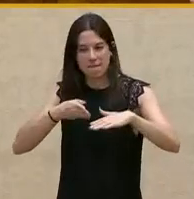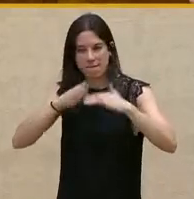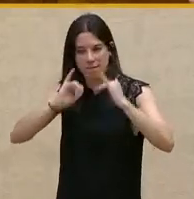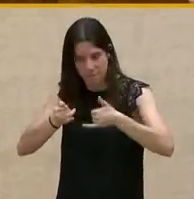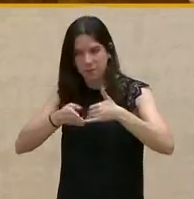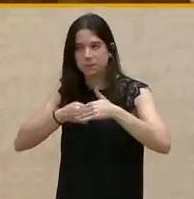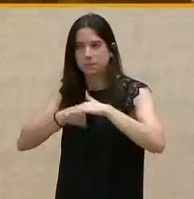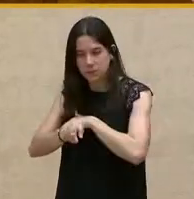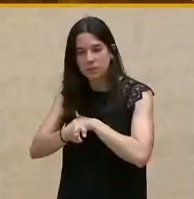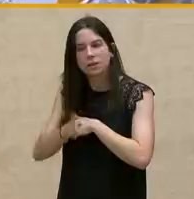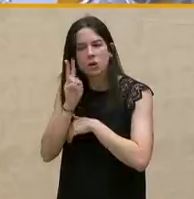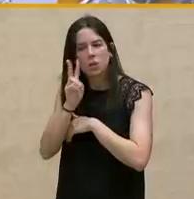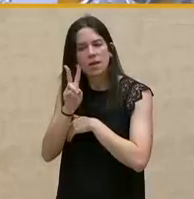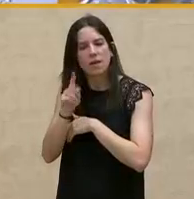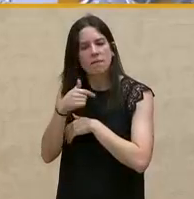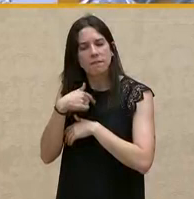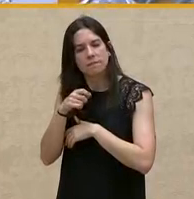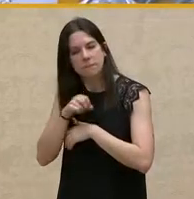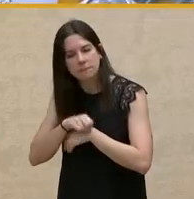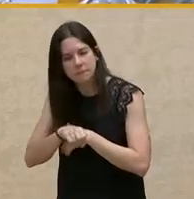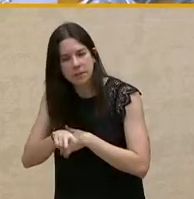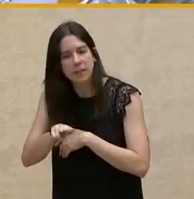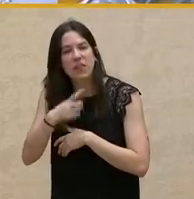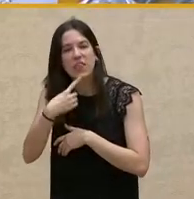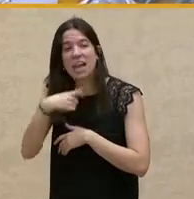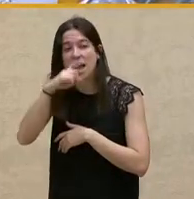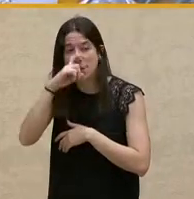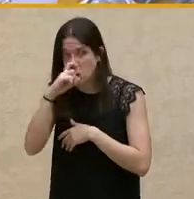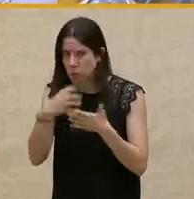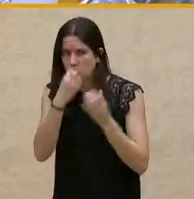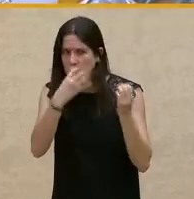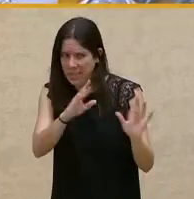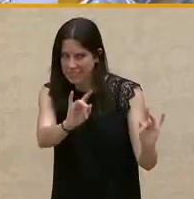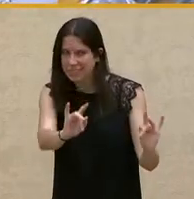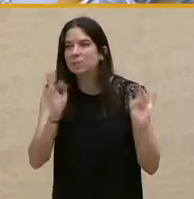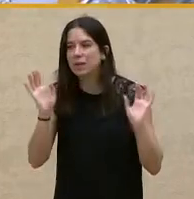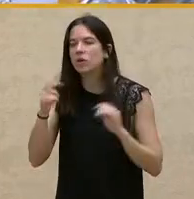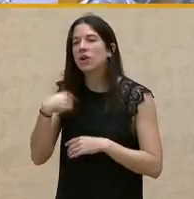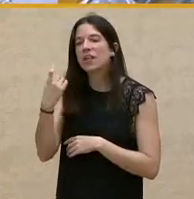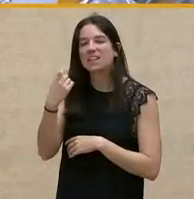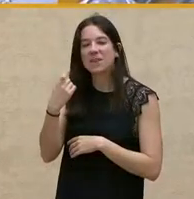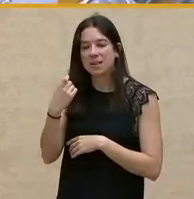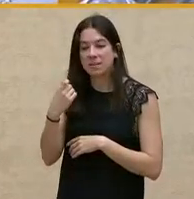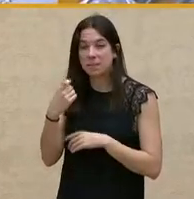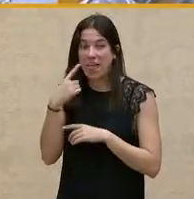y por ahí dijeron que la memoria y todo estaba bien, pero que sí que necesitaba a nivel visual